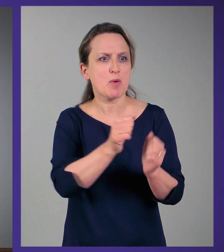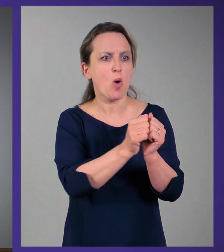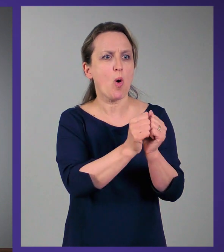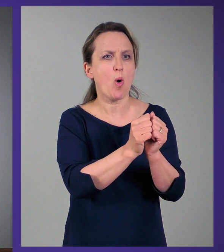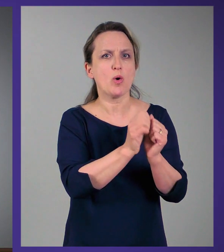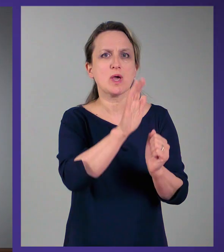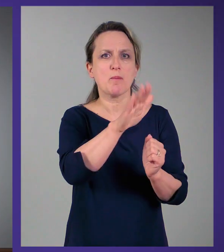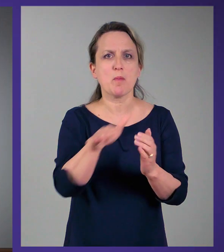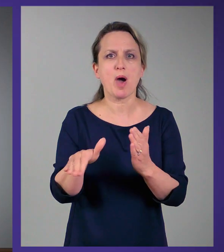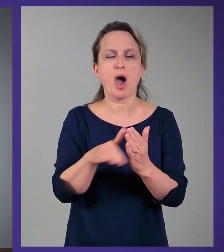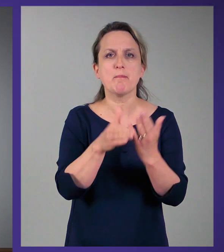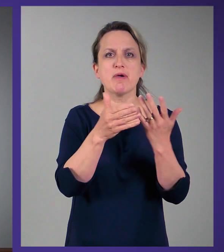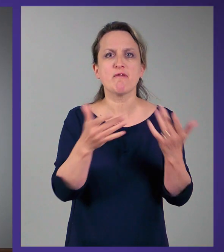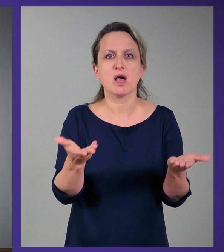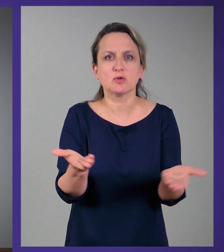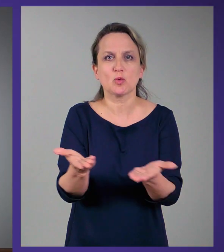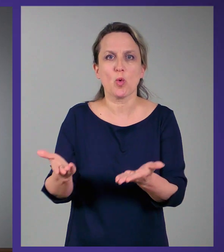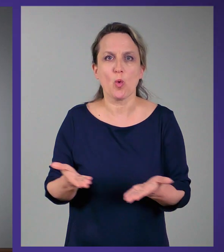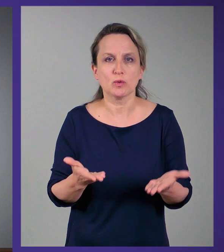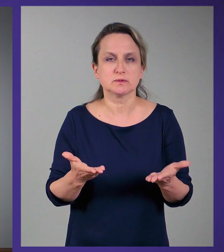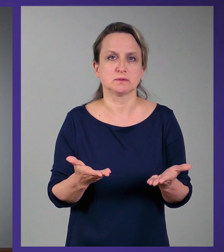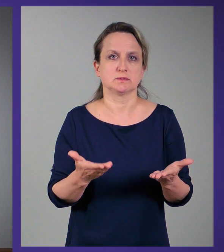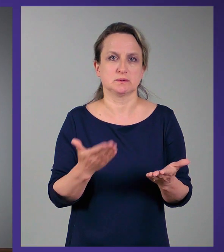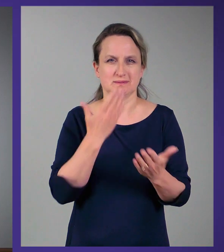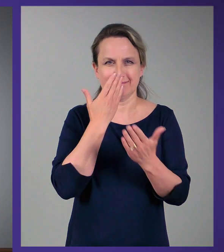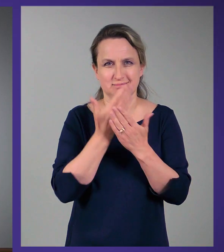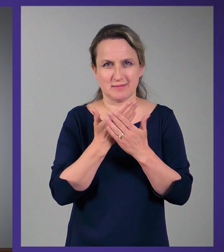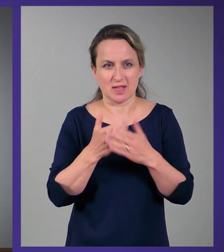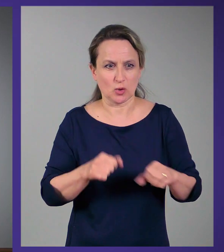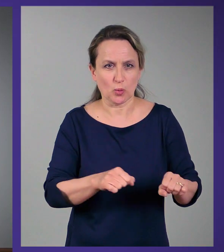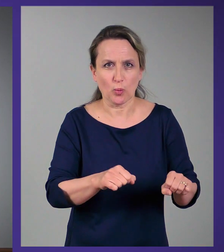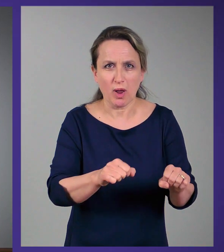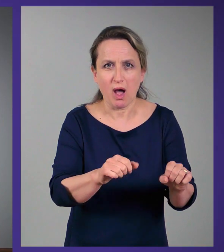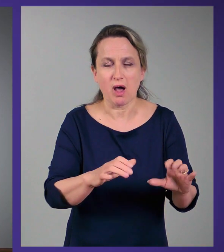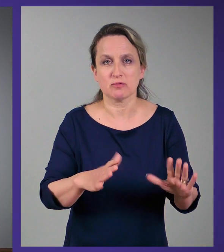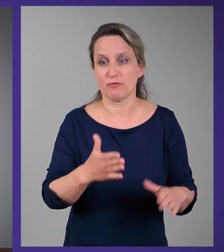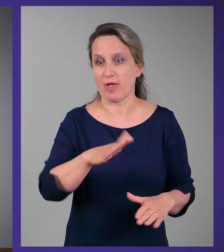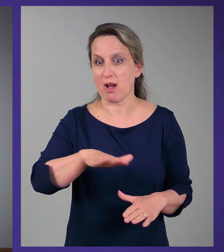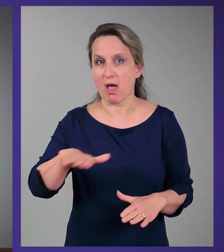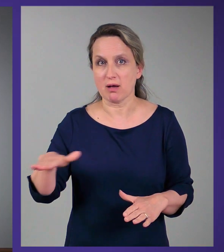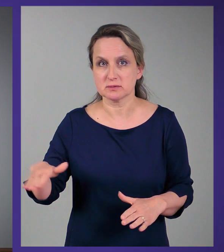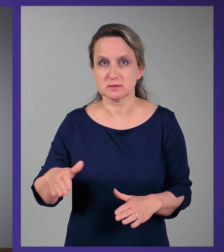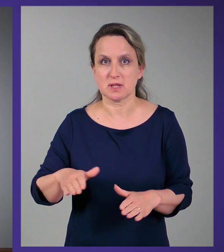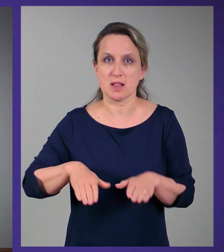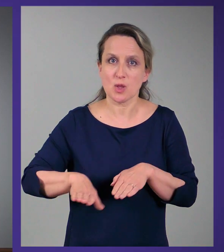liikumisabivahendeid, näiteks rulaatorit, laste puhul tõukerattaid